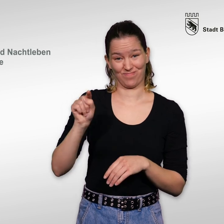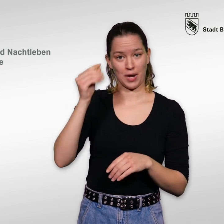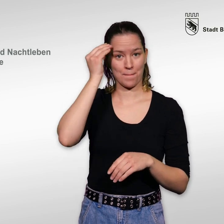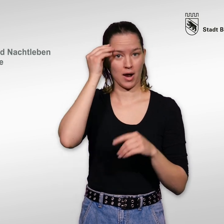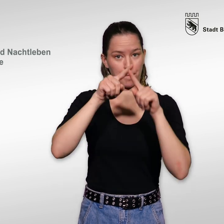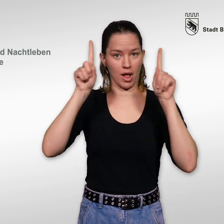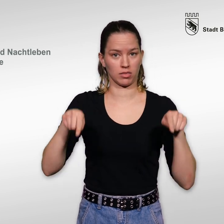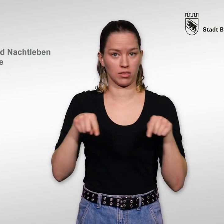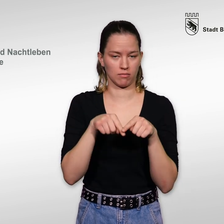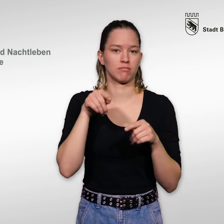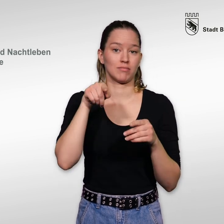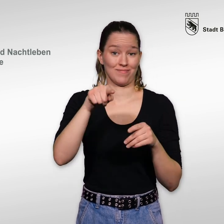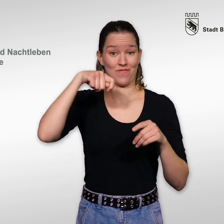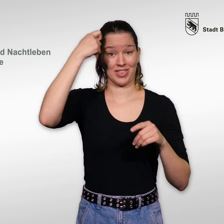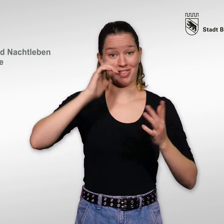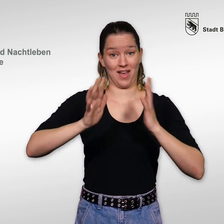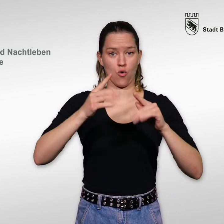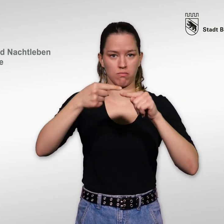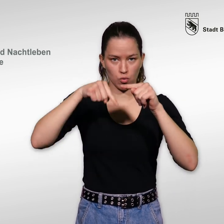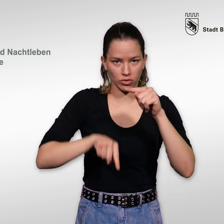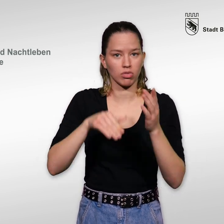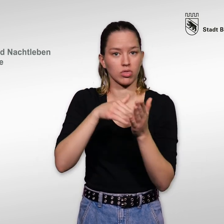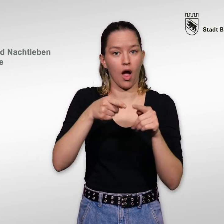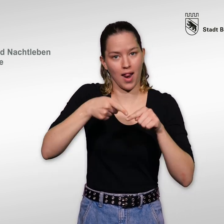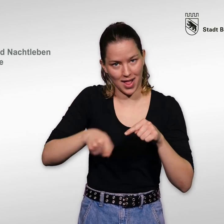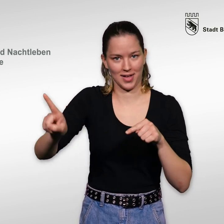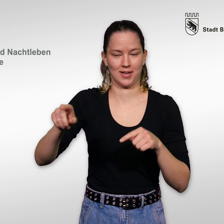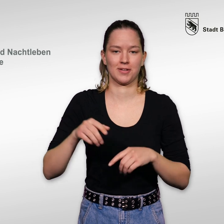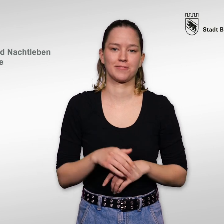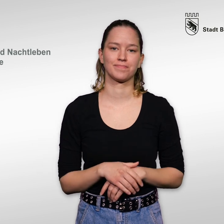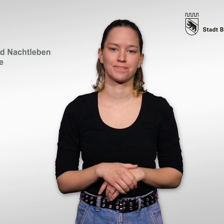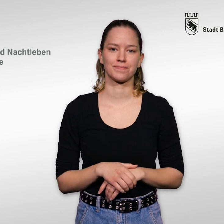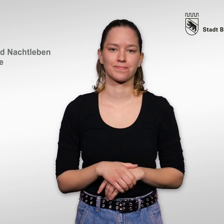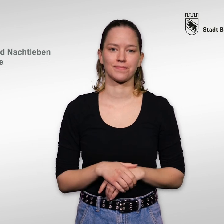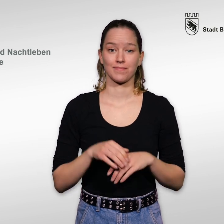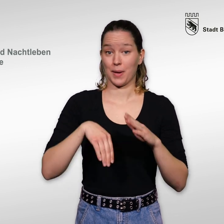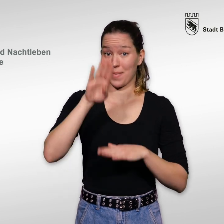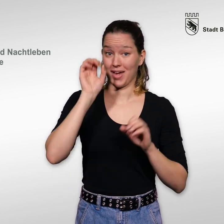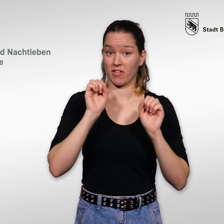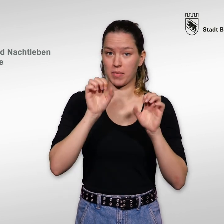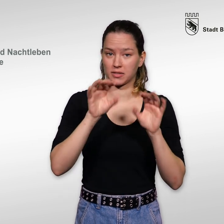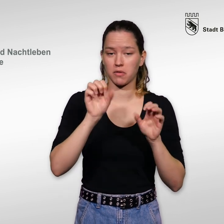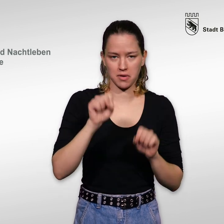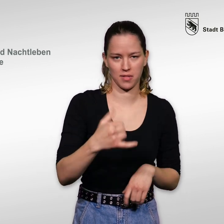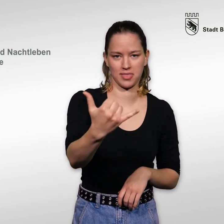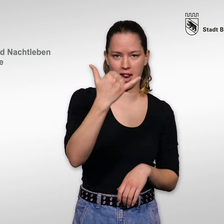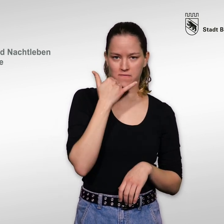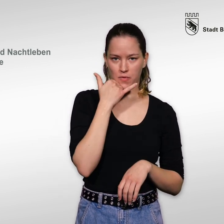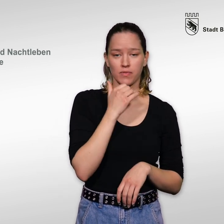Du findest den Link zu diesem Merkblatt unter diesem Video. Mehr Informationen erhältst du auch telefonisch unter der